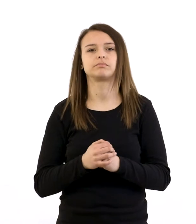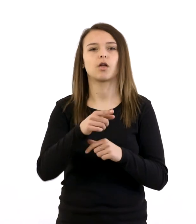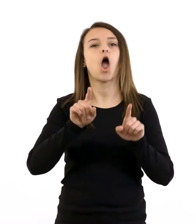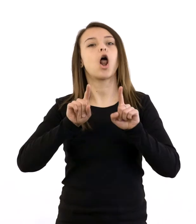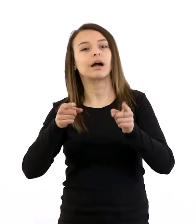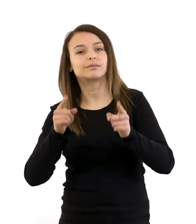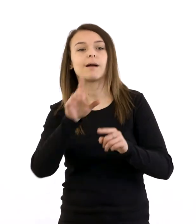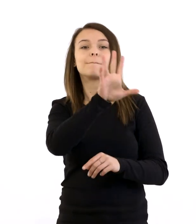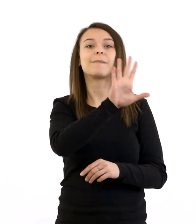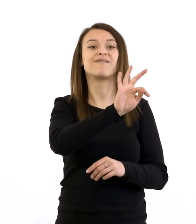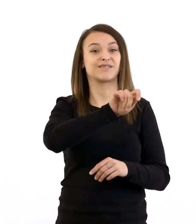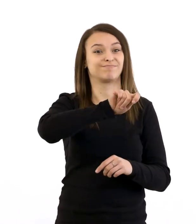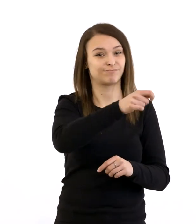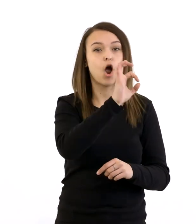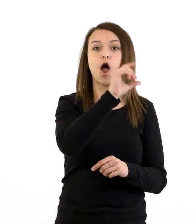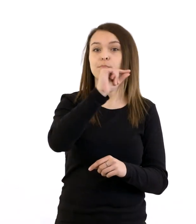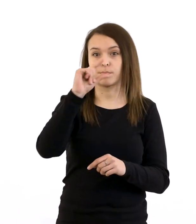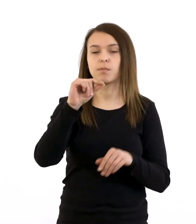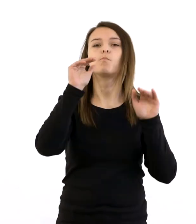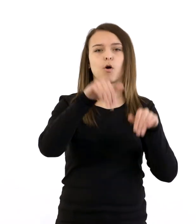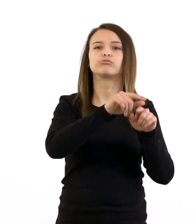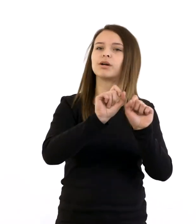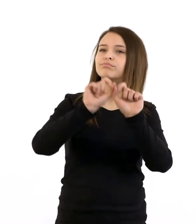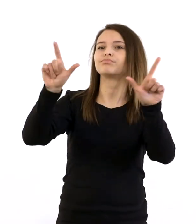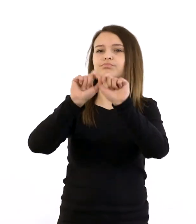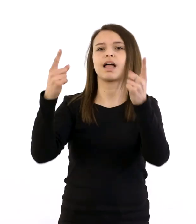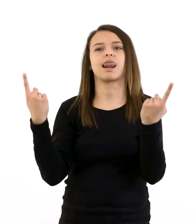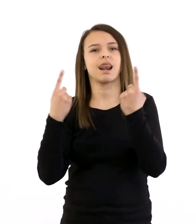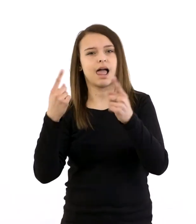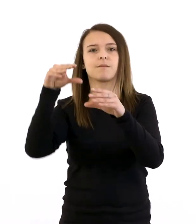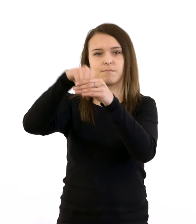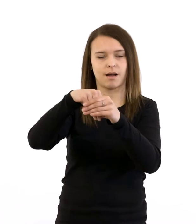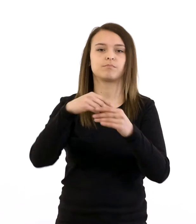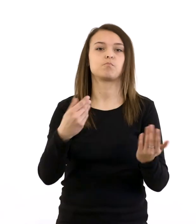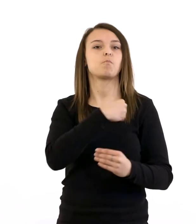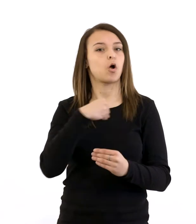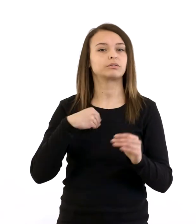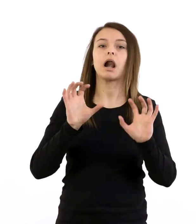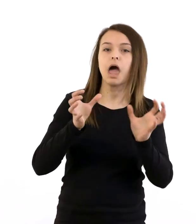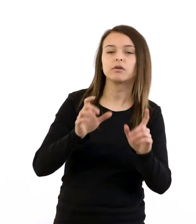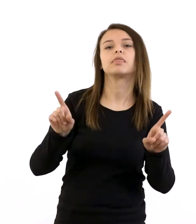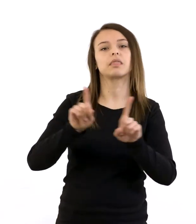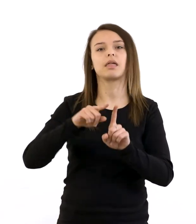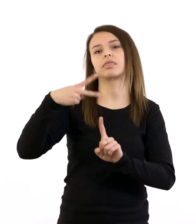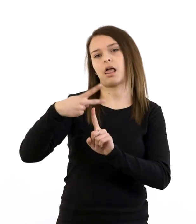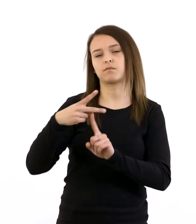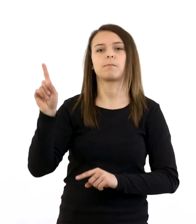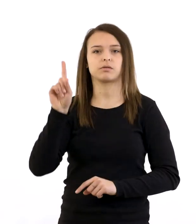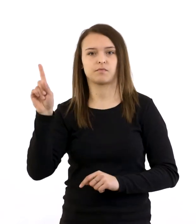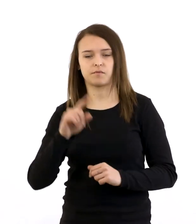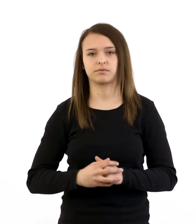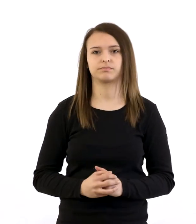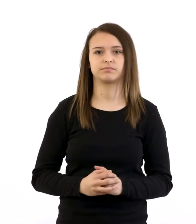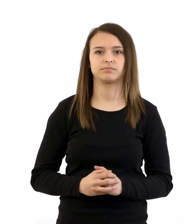organizacje posiadające status OPP mogą korzystać z bezpłatnego czasu antenowego w Polskim Radio i w Telewizji Publicznej.